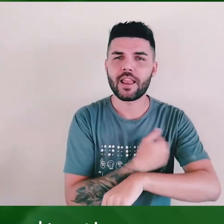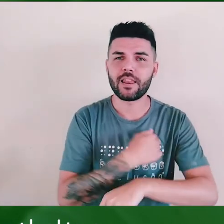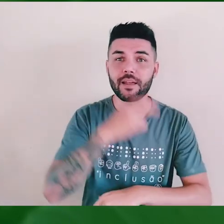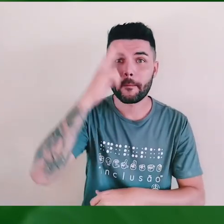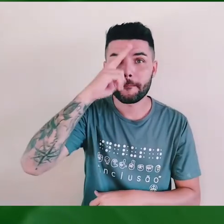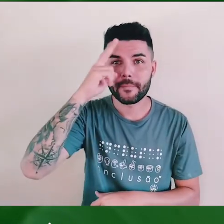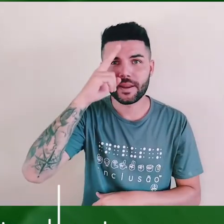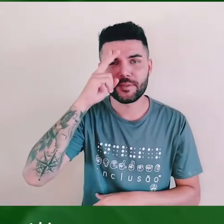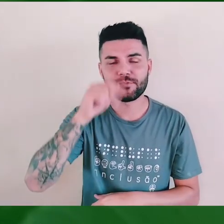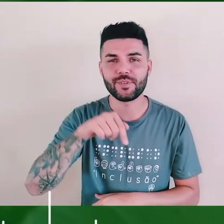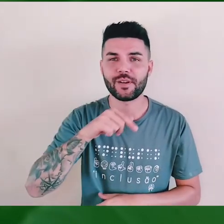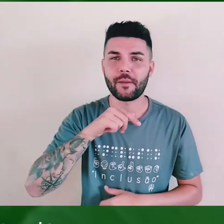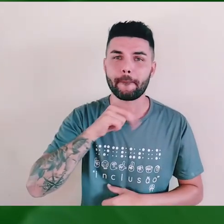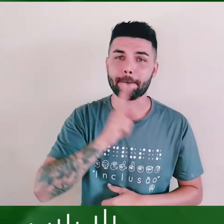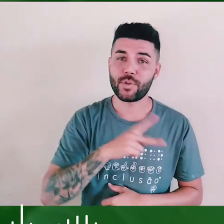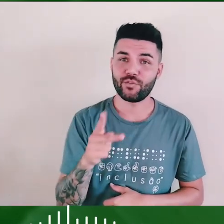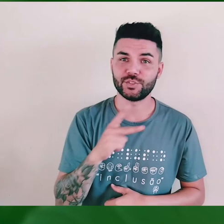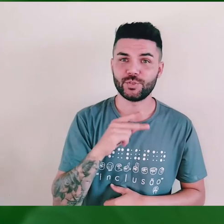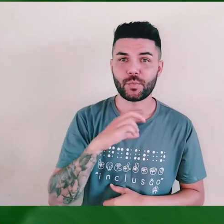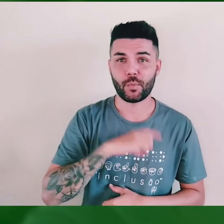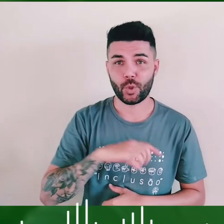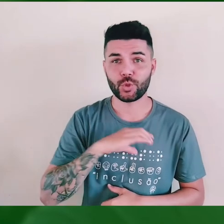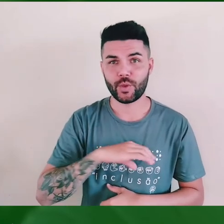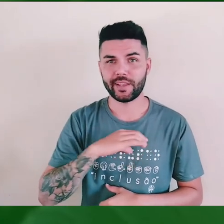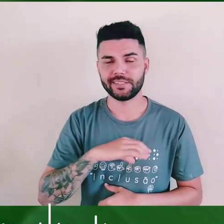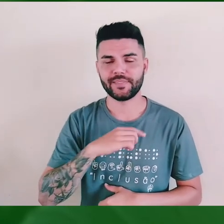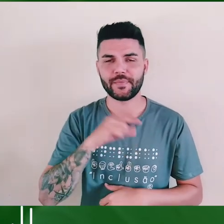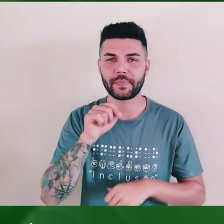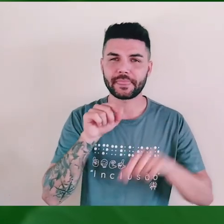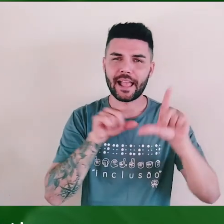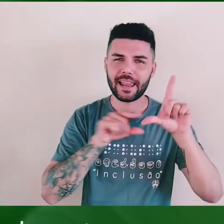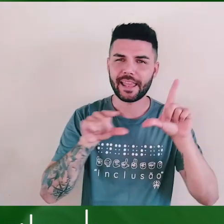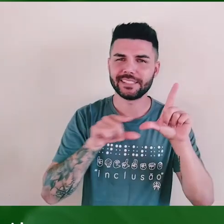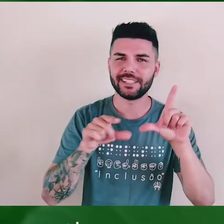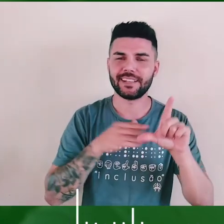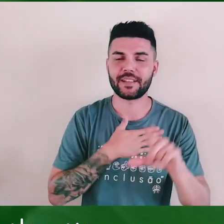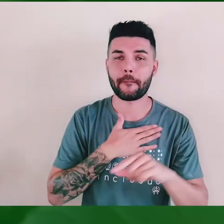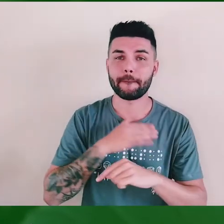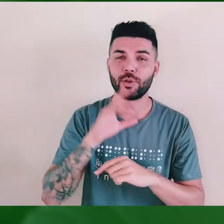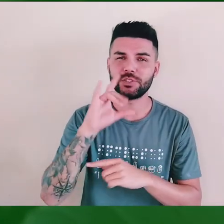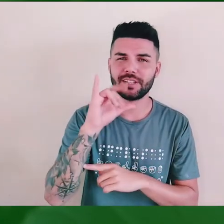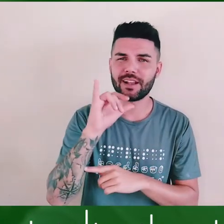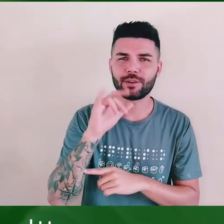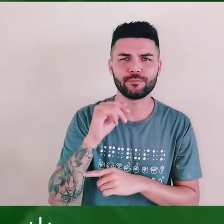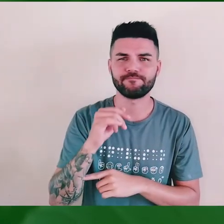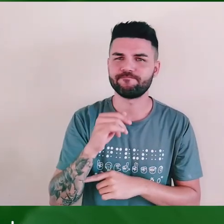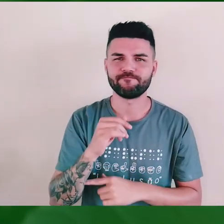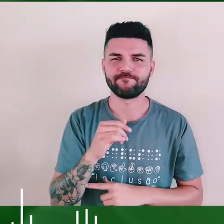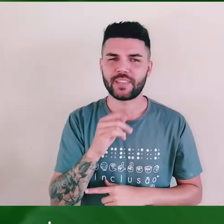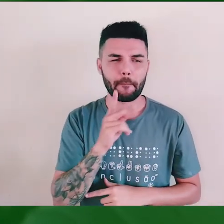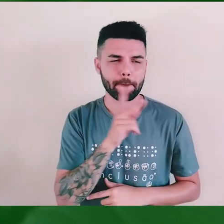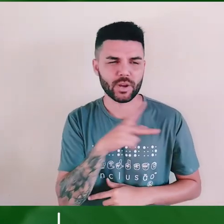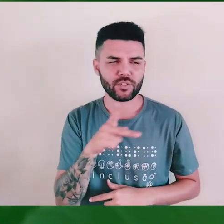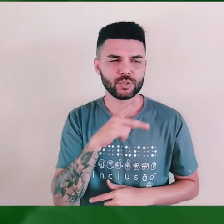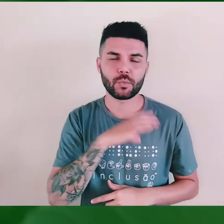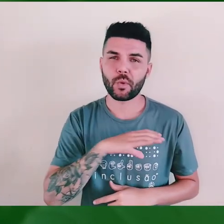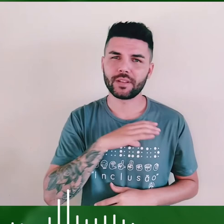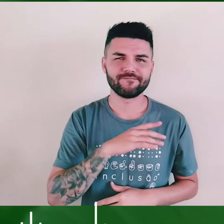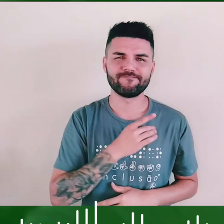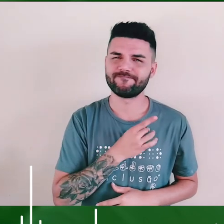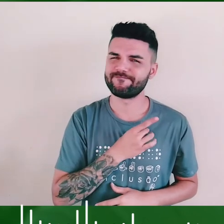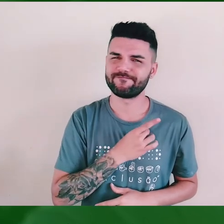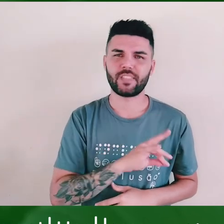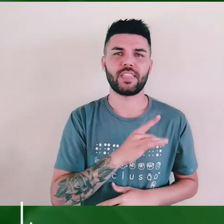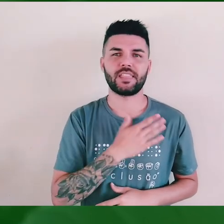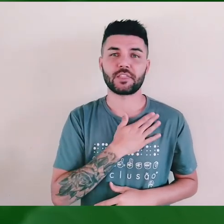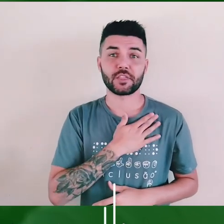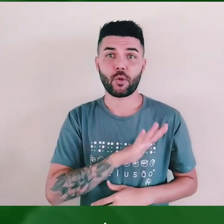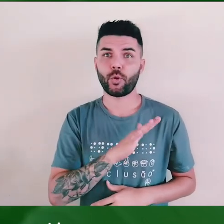do Instagram porque nossa senhora essa professora não gostava de mim... A professora falou